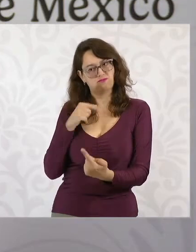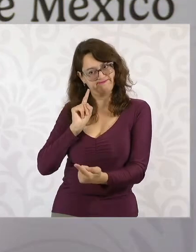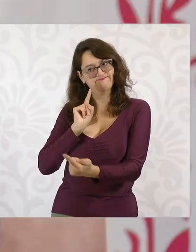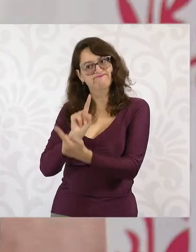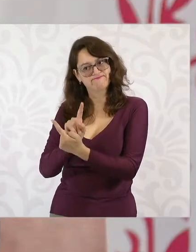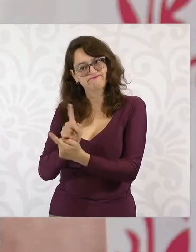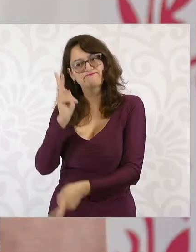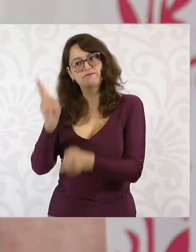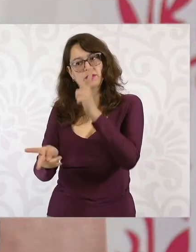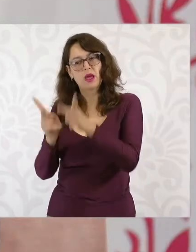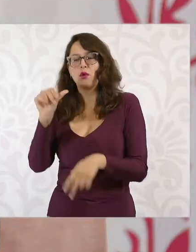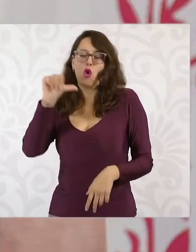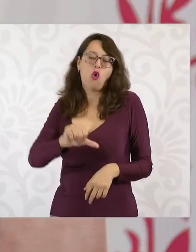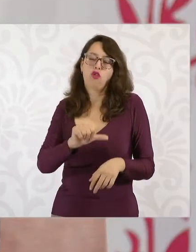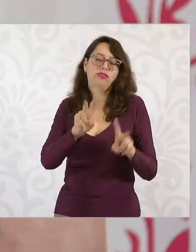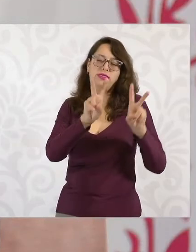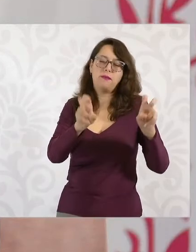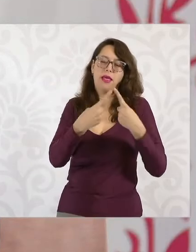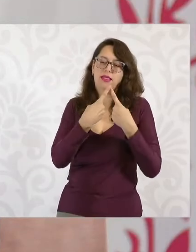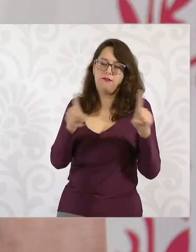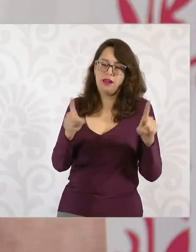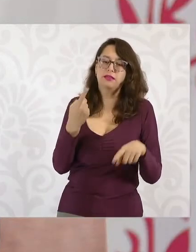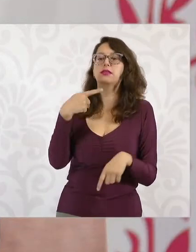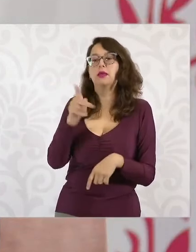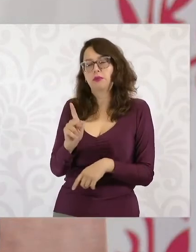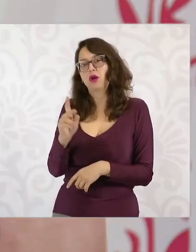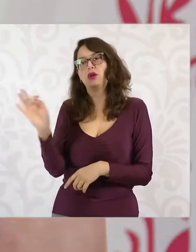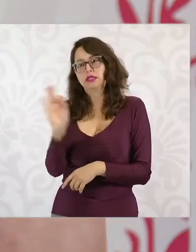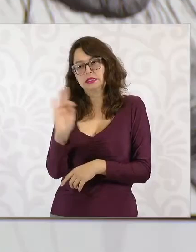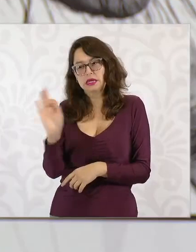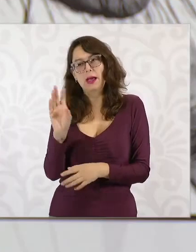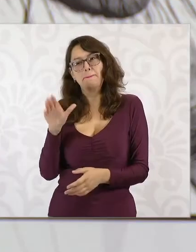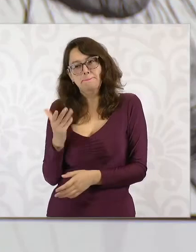porque es otro tema el que estaremos platicando hoy, pues le pediré que se reúna con el secretario